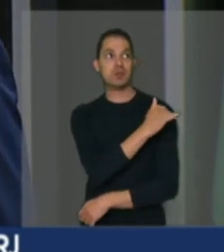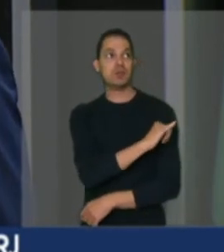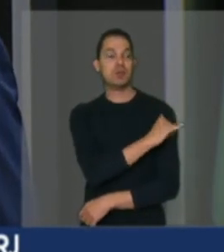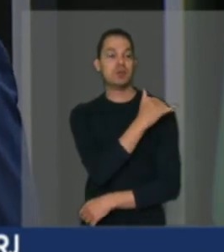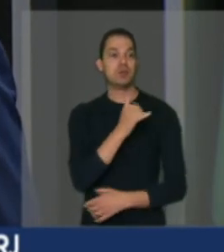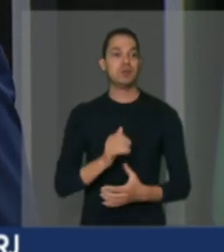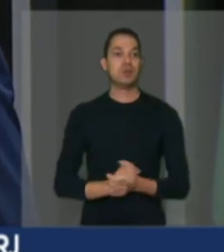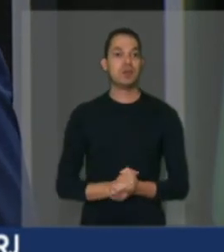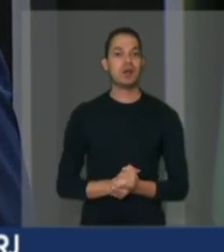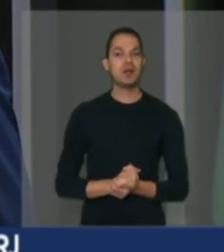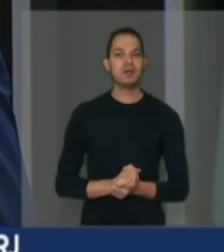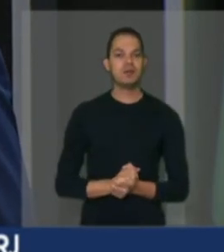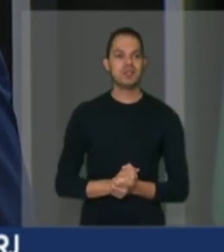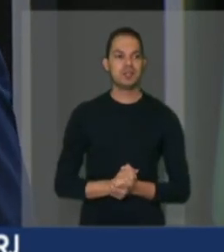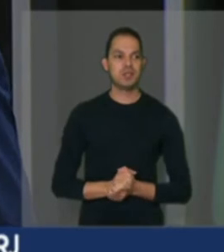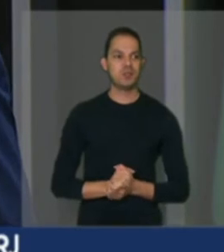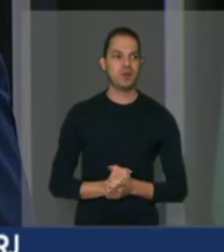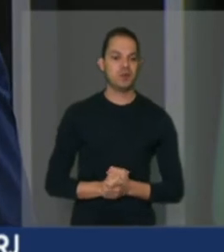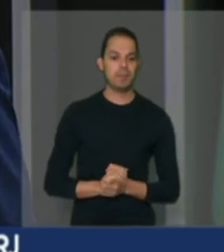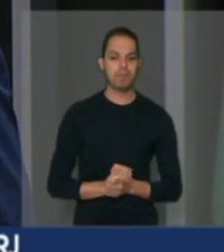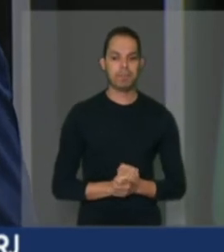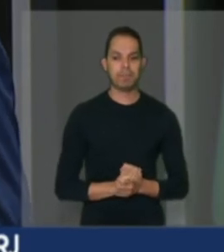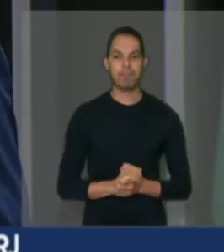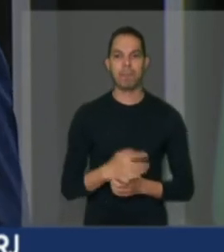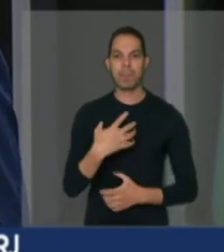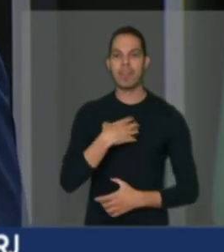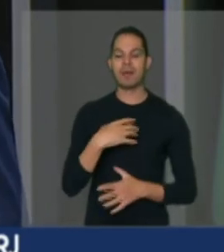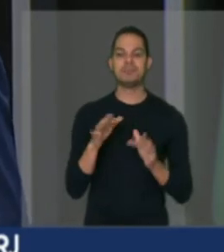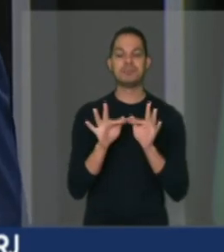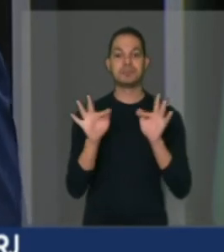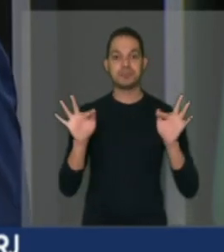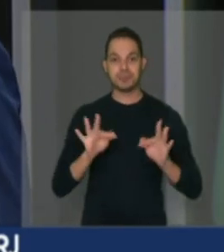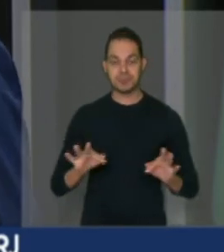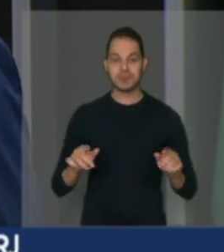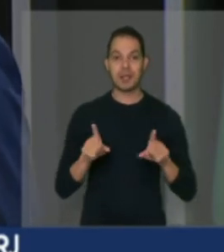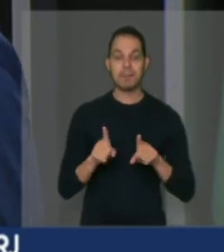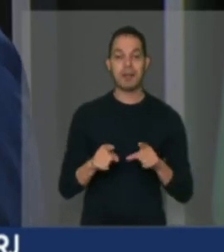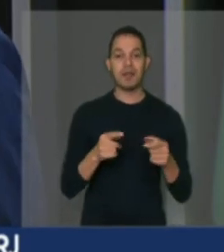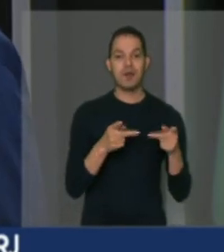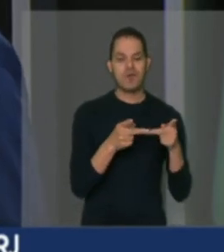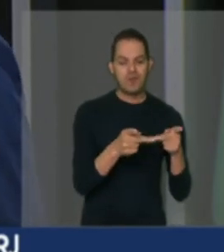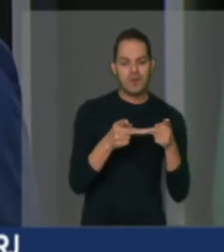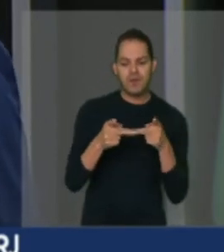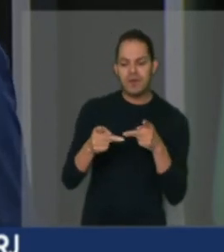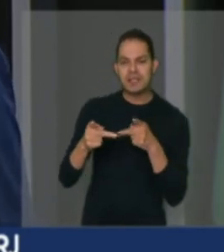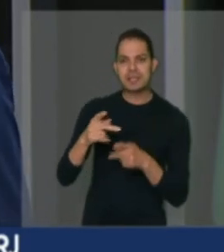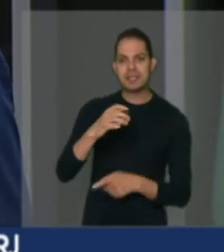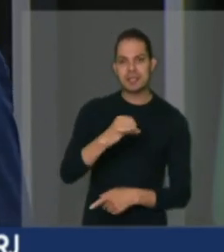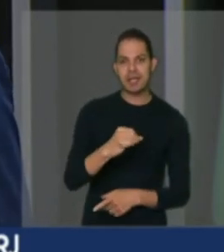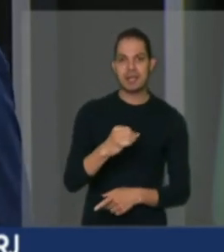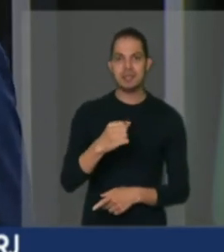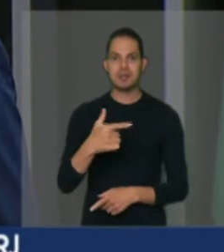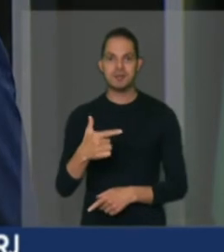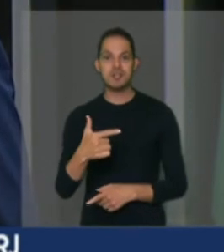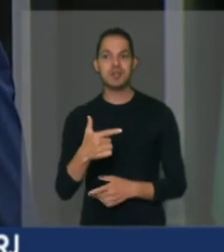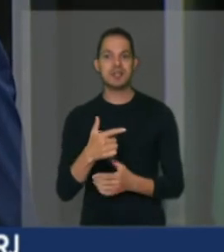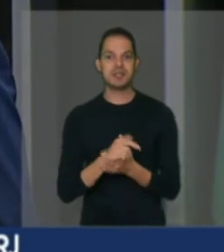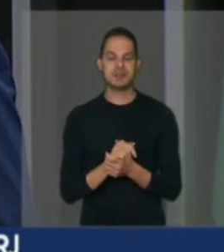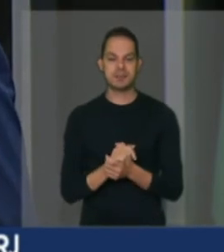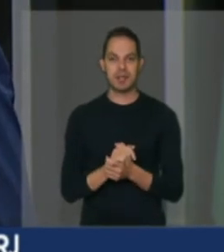TIVE A FELICIDADE E A DISCIPLINA DE VISITAR OS 92 MUNICÍPIOS DO ESTADO DO RIO DE JANEIRO. O NOROESTE FLUMINENSE QUE HÁ ANOS, HÁ